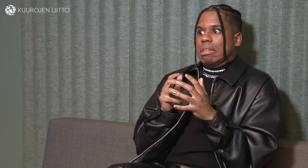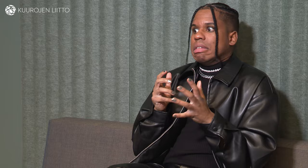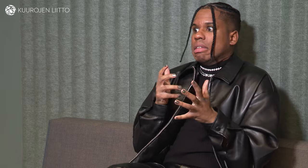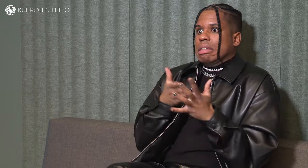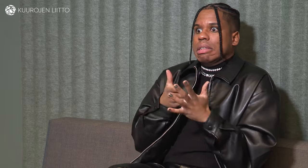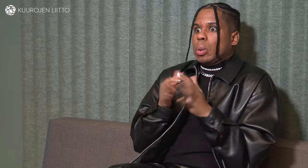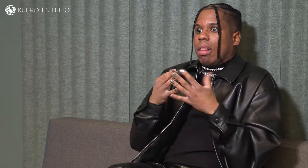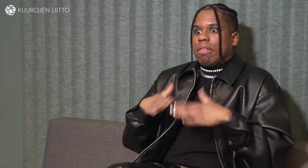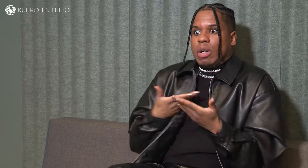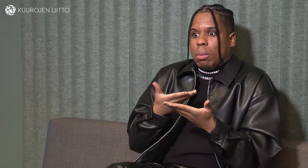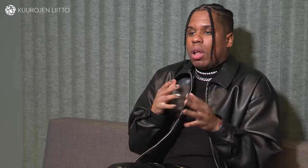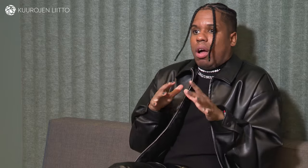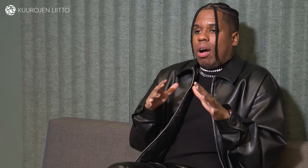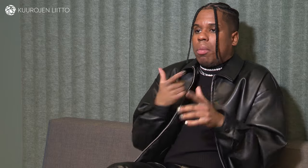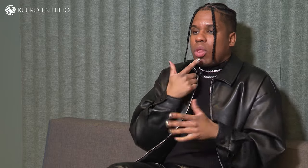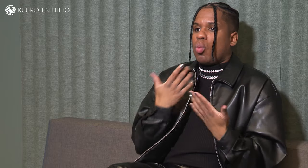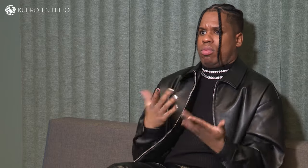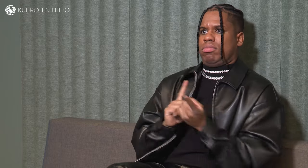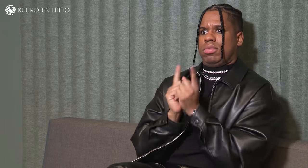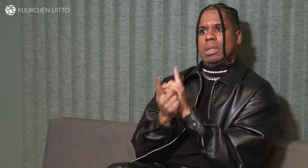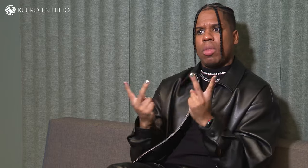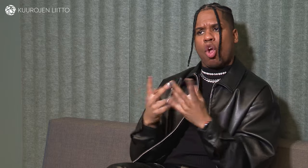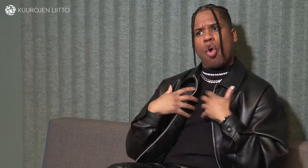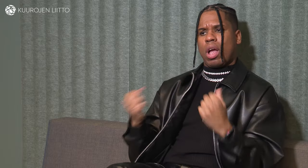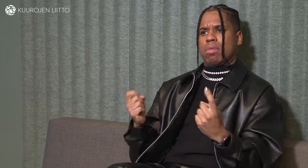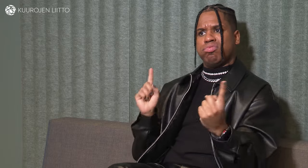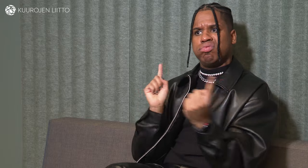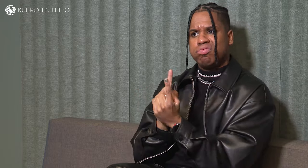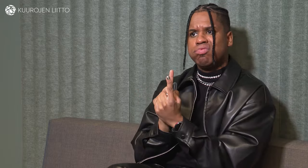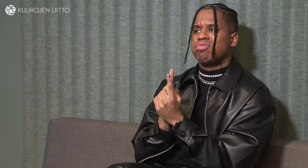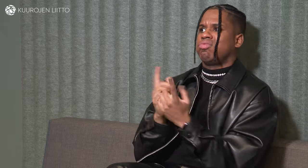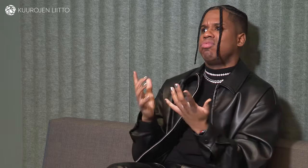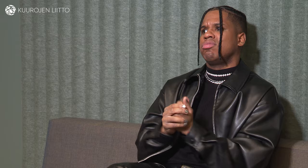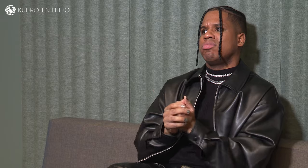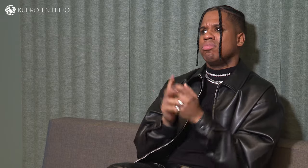ja pelkäävän kommunikointia heidän kanssaan. Nykyisin ihmiset kohtaavat viittomakielisiä rohkeammalla asenteella.